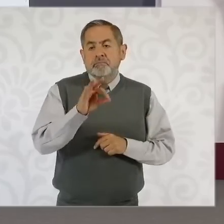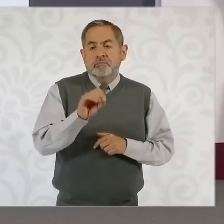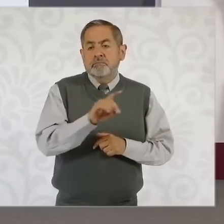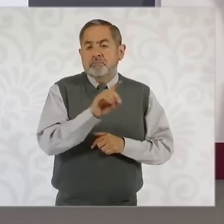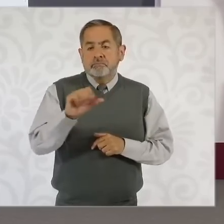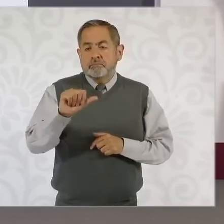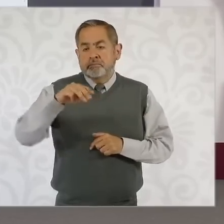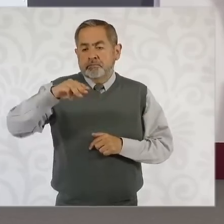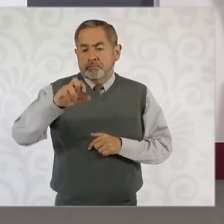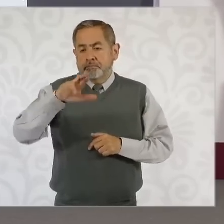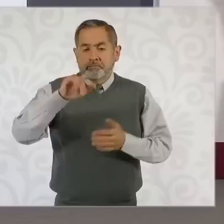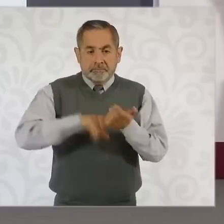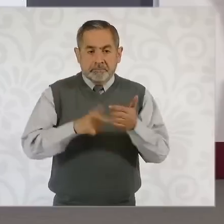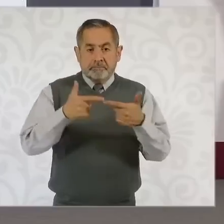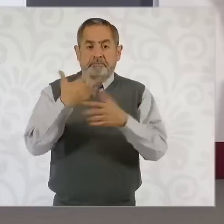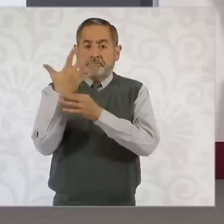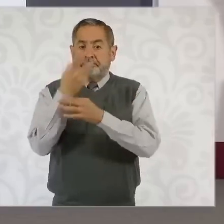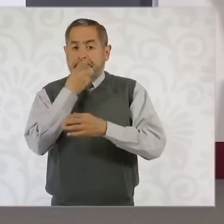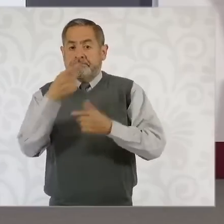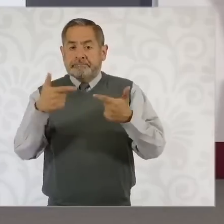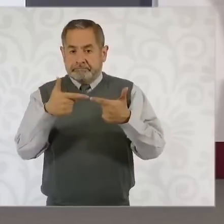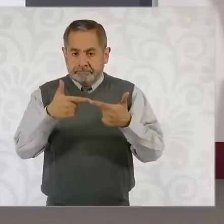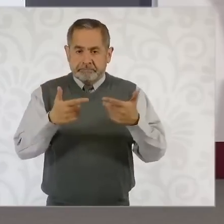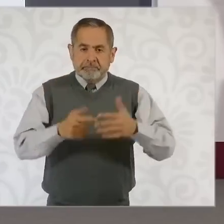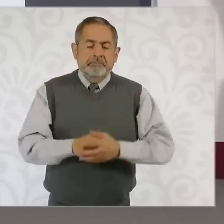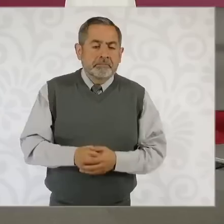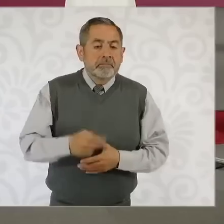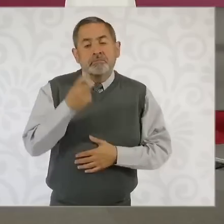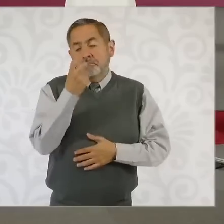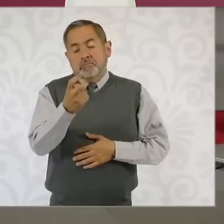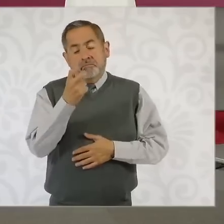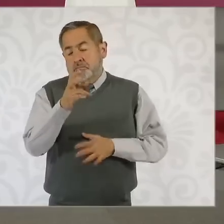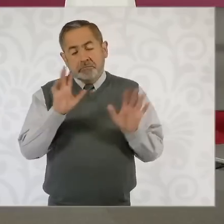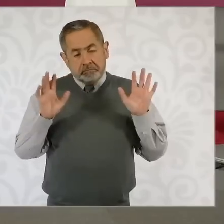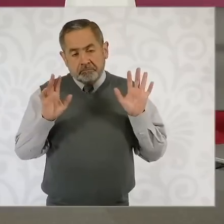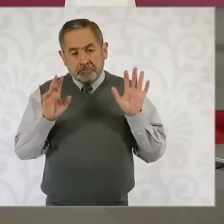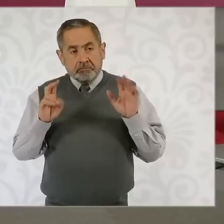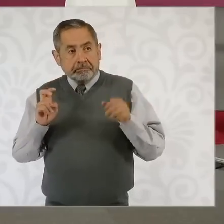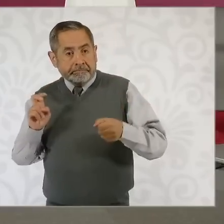eso dice Google y que por eso en Estados Unidos el nombre del Golfo de México se ve